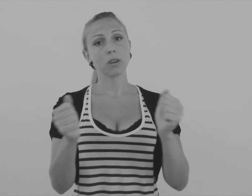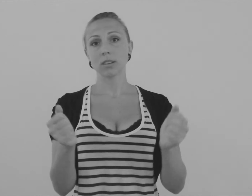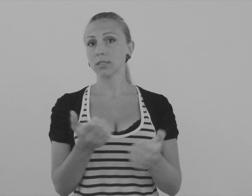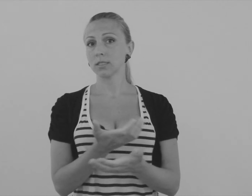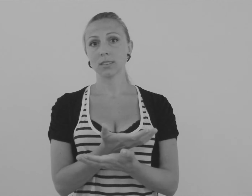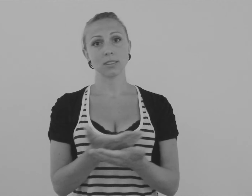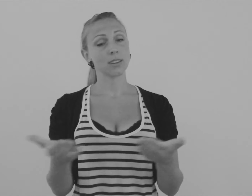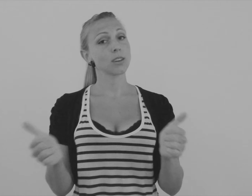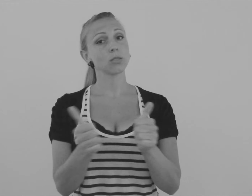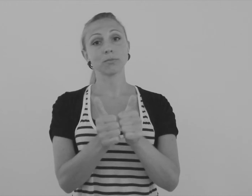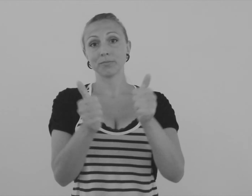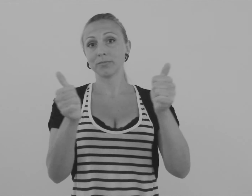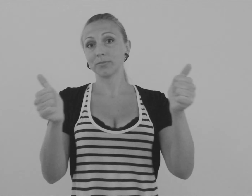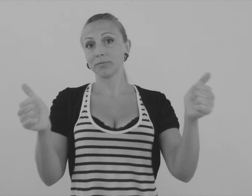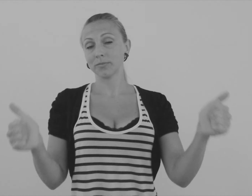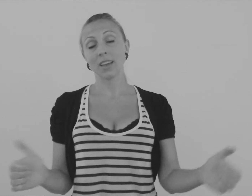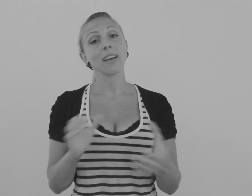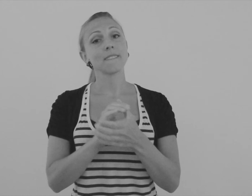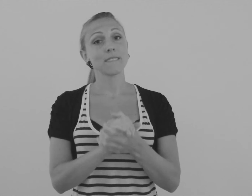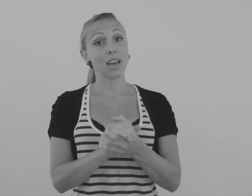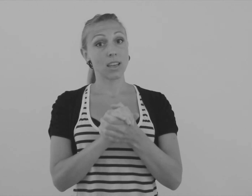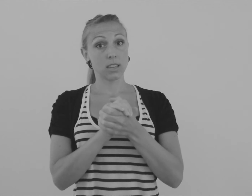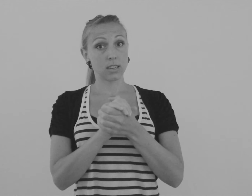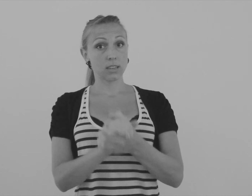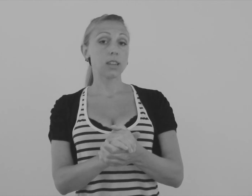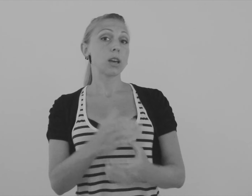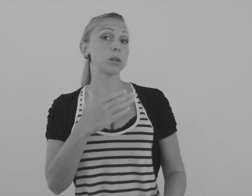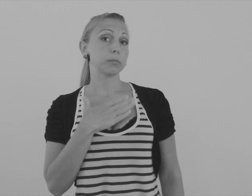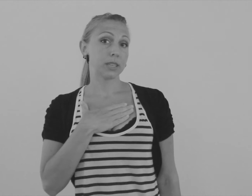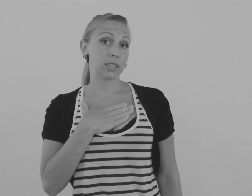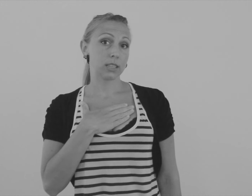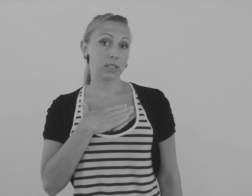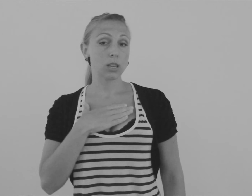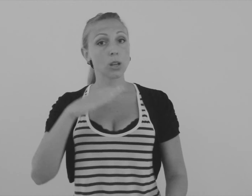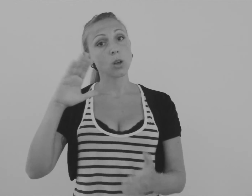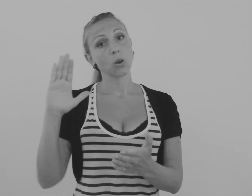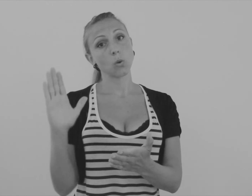Men ej skiljas från vännen min